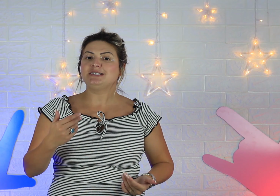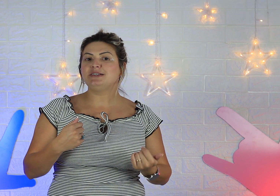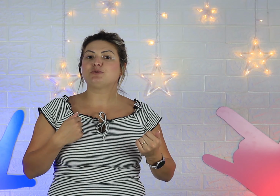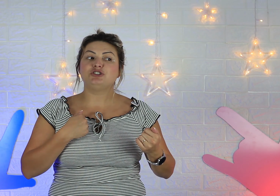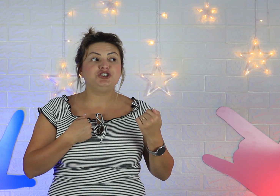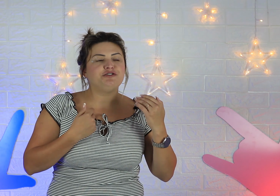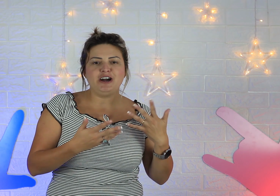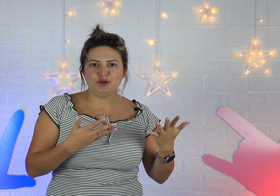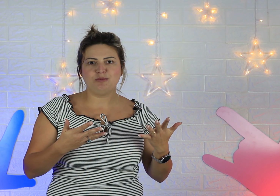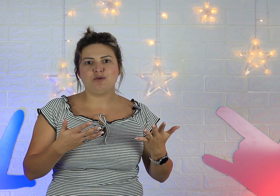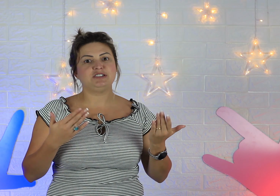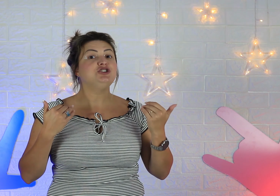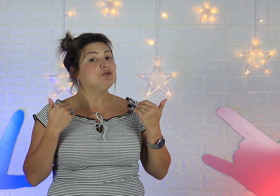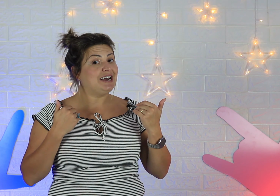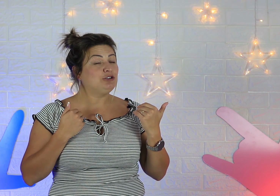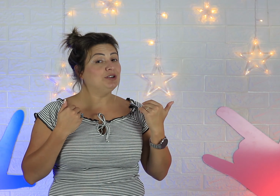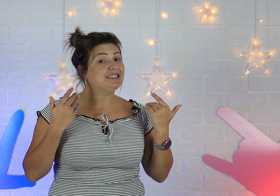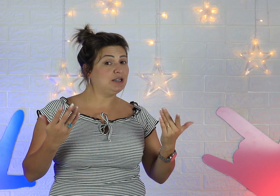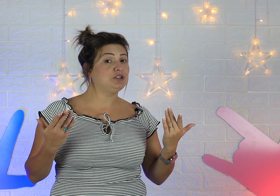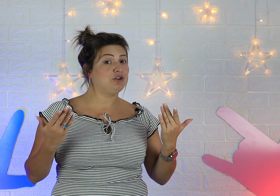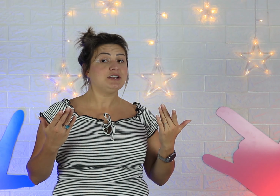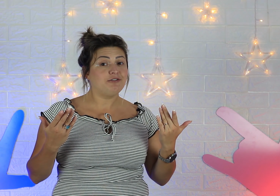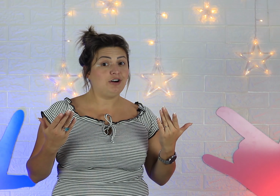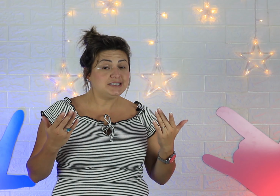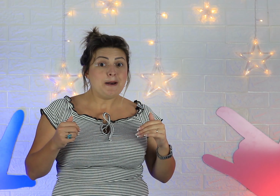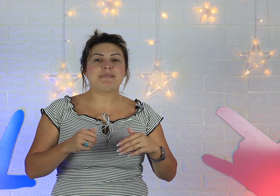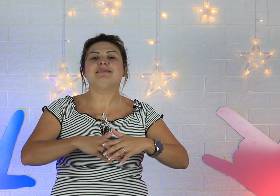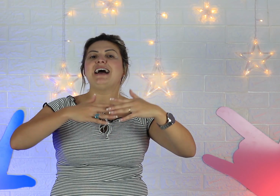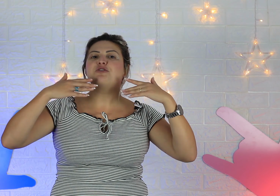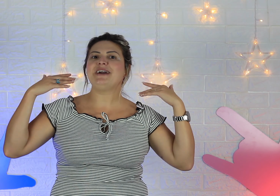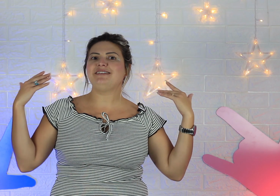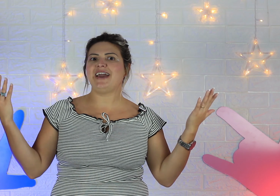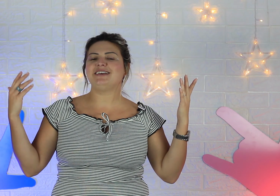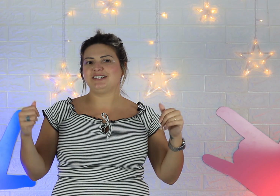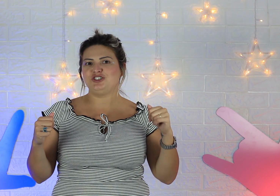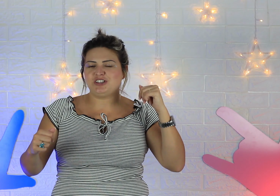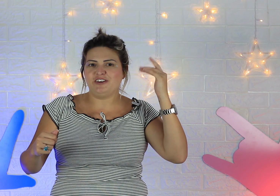às vezes quando a gente fala alguma coisa a gente usar em toda ação a voz para dar uma ideia se a